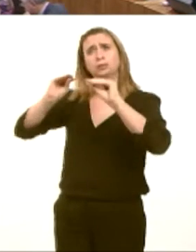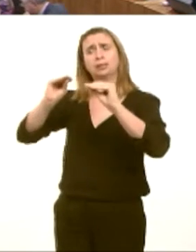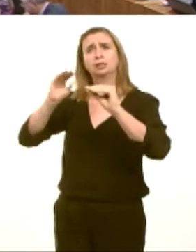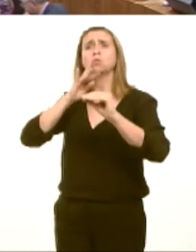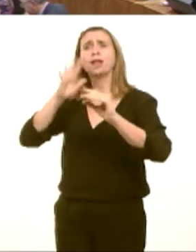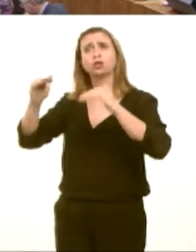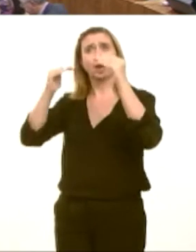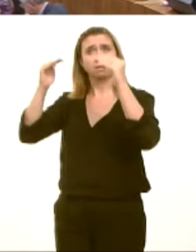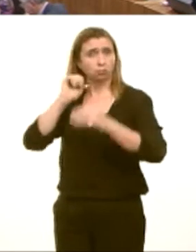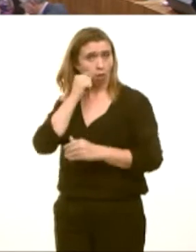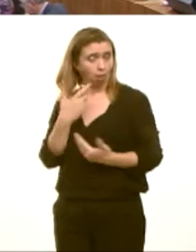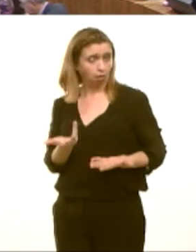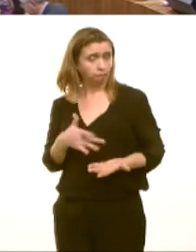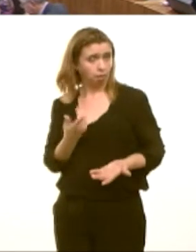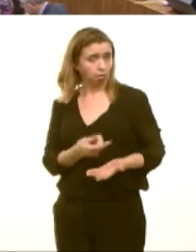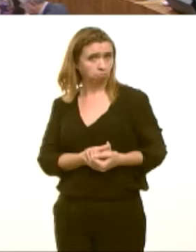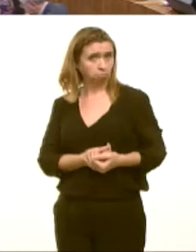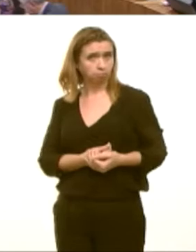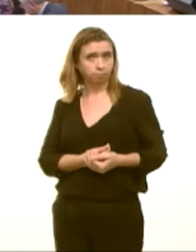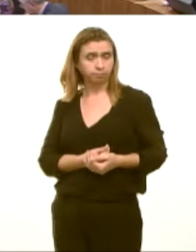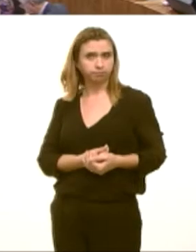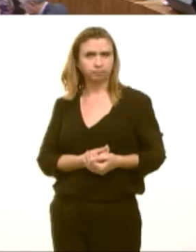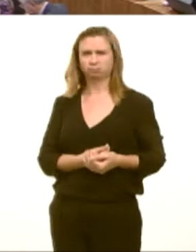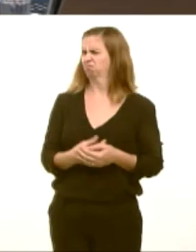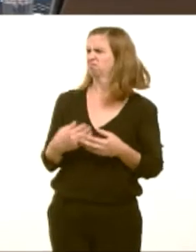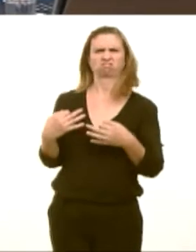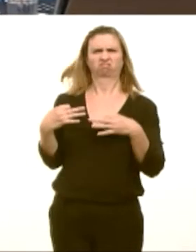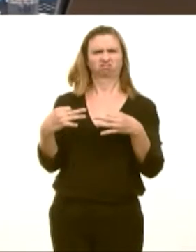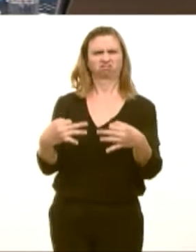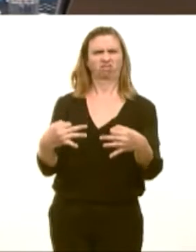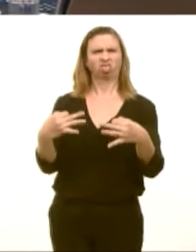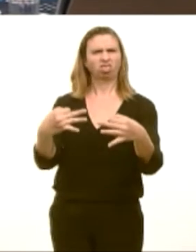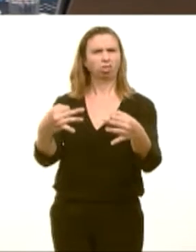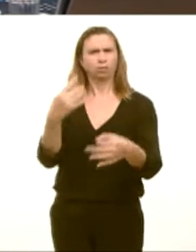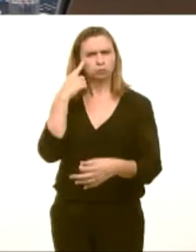Carwyn Jones: Nid wyf yn credu bod unrhyw fath o oedi wedi digwydd yn y fan hyn.